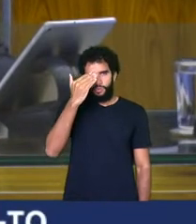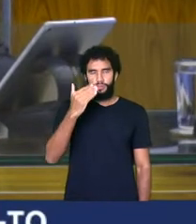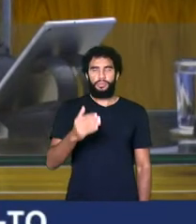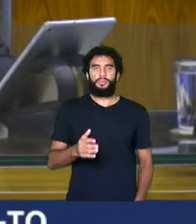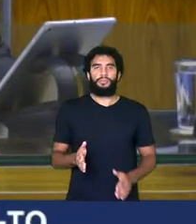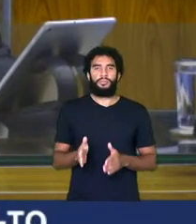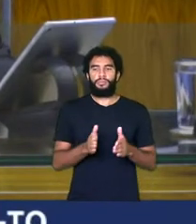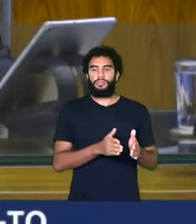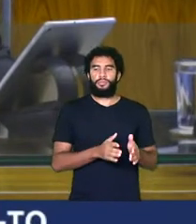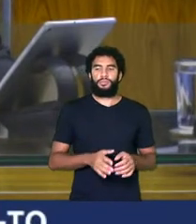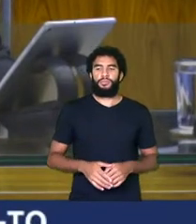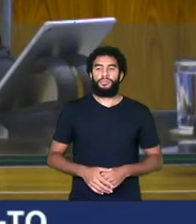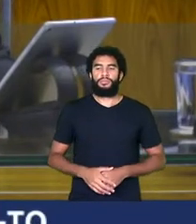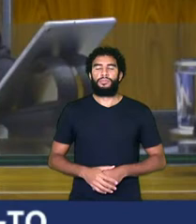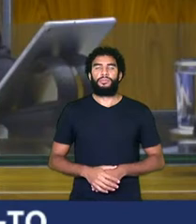DEPUTADO HENRIQUE FONTANA. AGORA EU PEÇO AO DEPUTADO